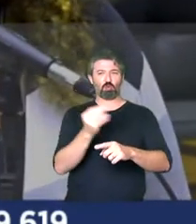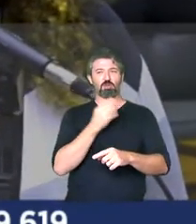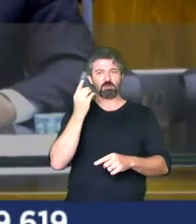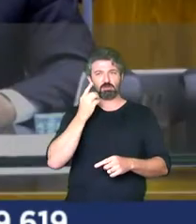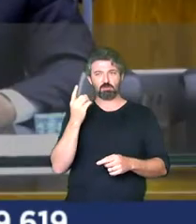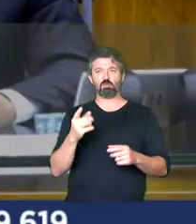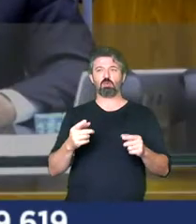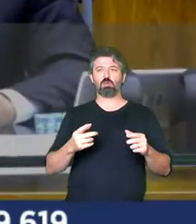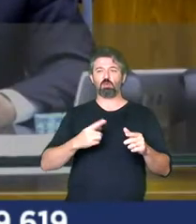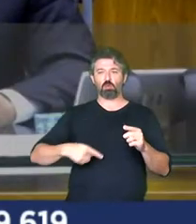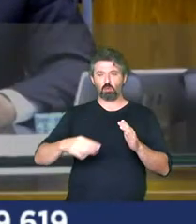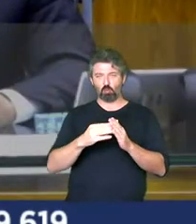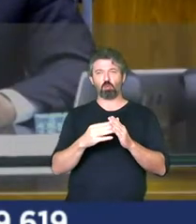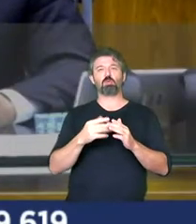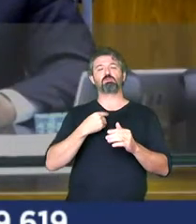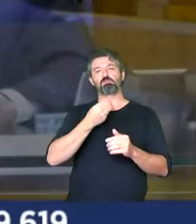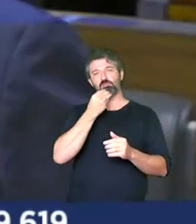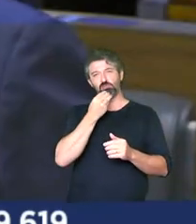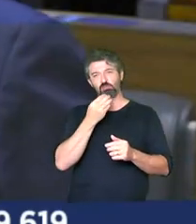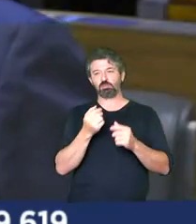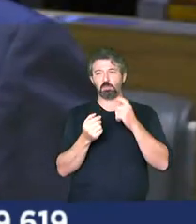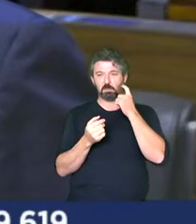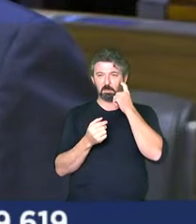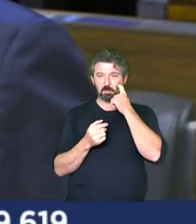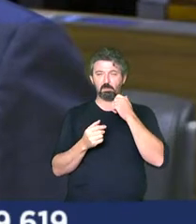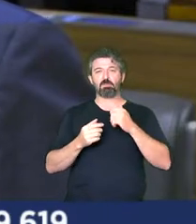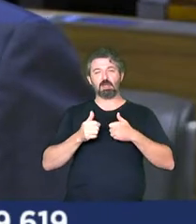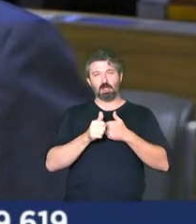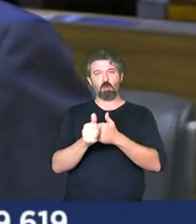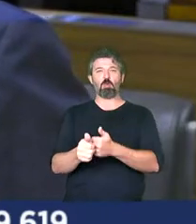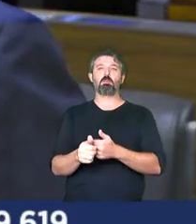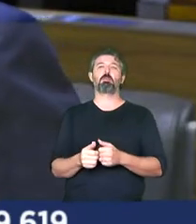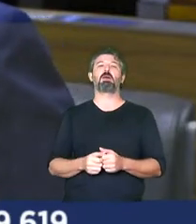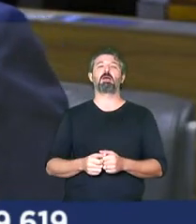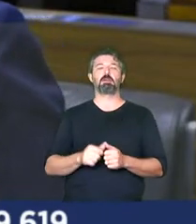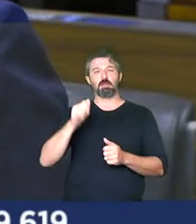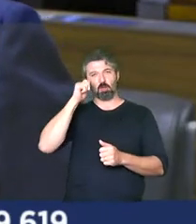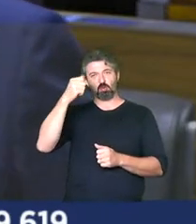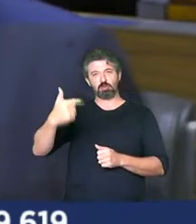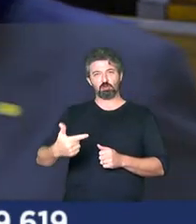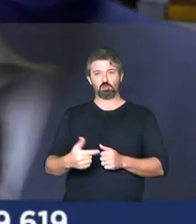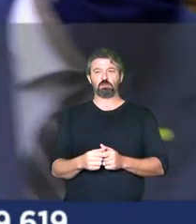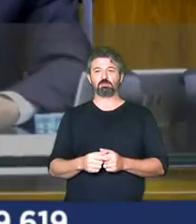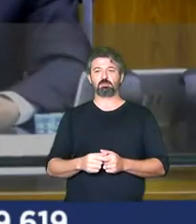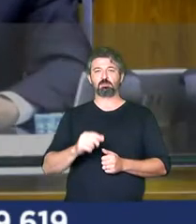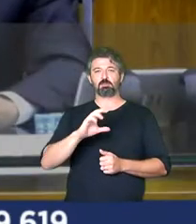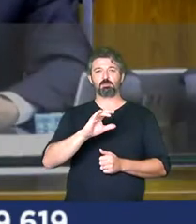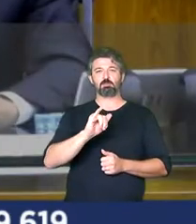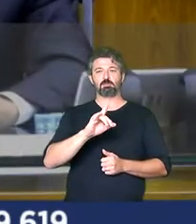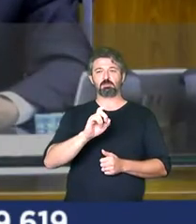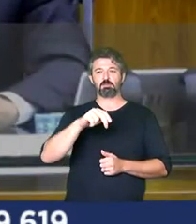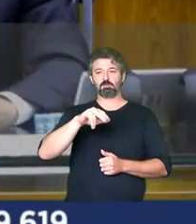TEIXEIRA, DEPUTADA ALICE PORTUGAL... EU E MAIS OUTROS TIVEMOS OPORTUNIDADE DE... DE ACOMPANHAR COMO COAUTORES DO PROJETO. -- [PRESIDENTE]: